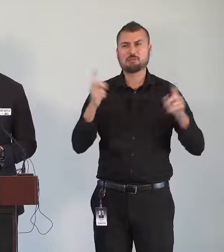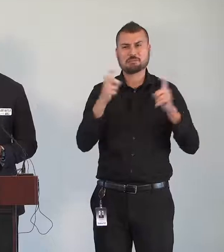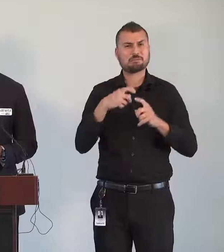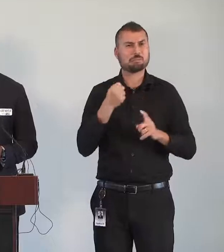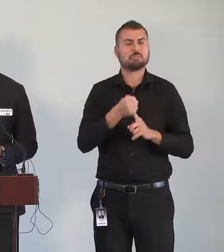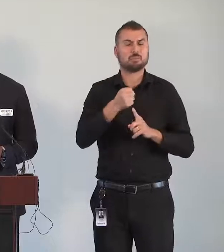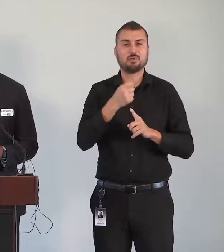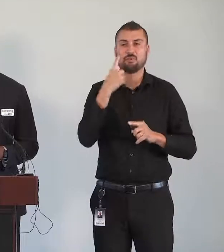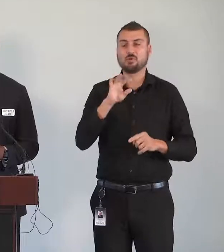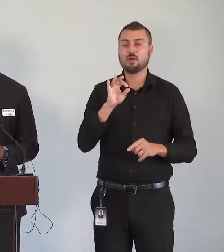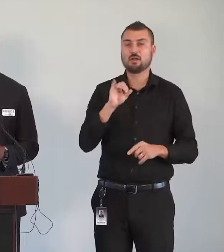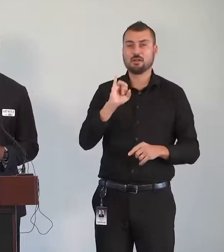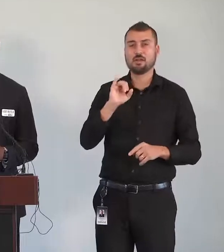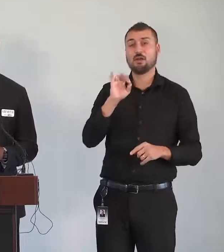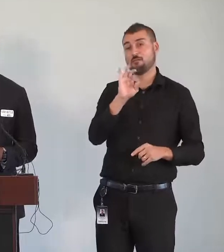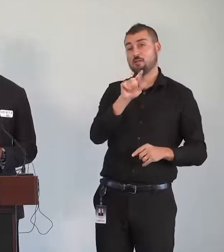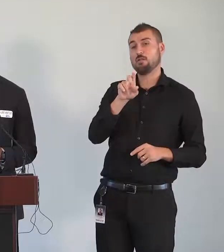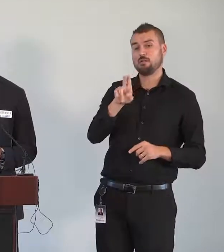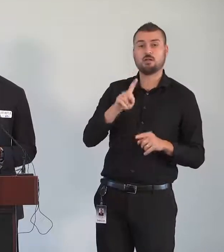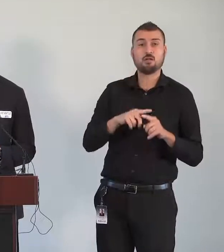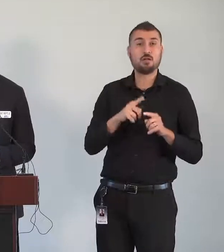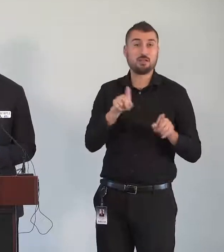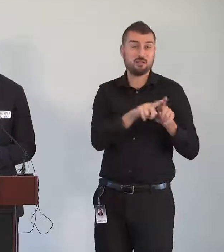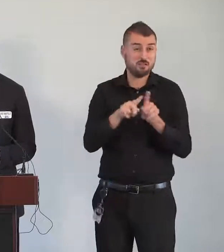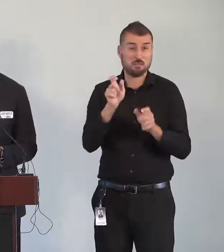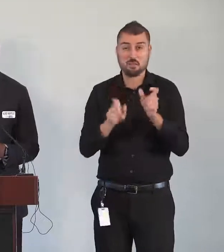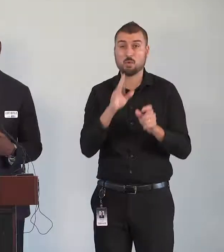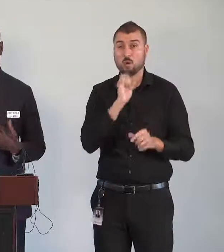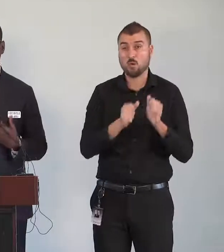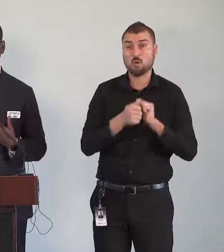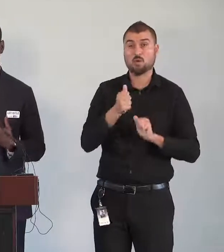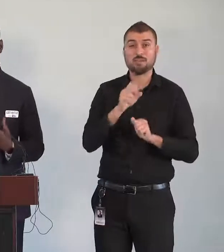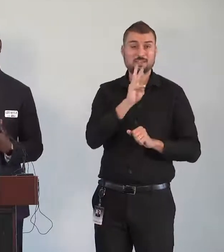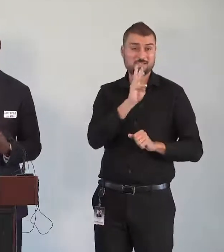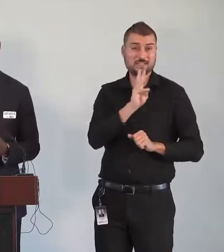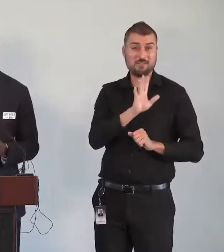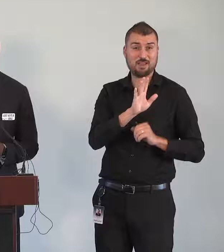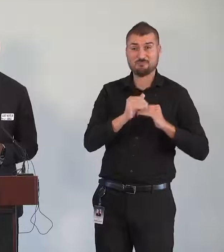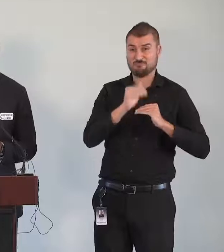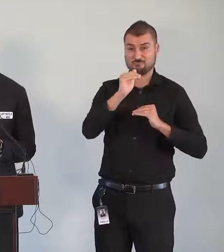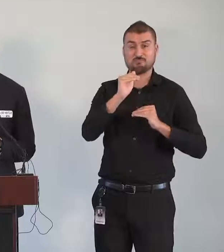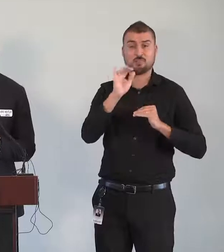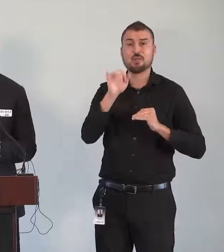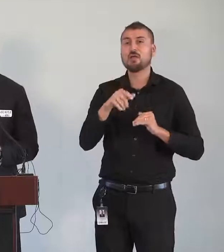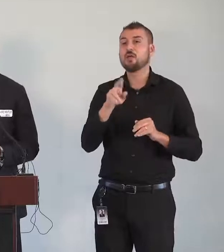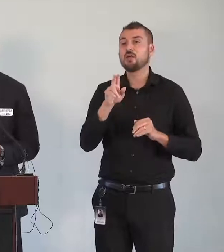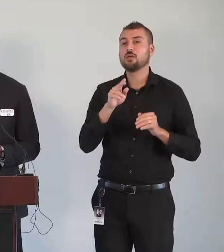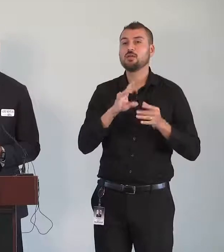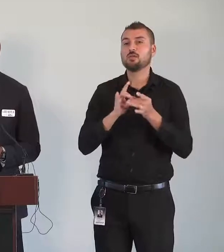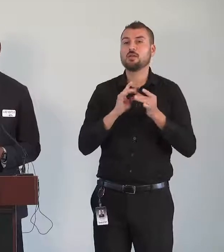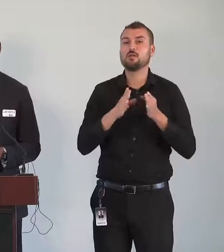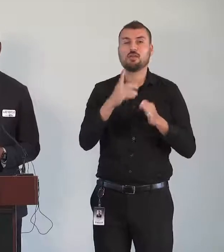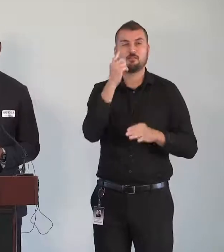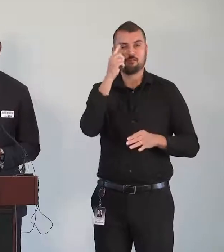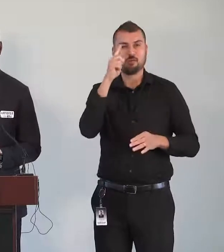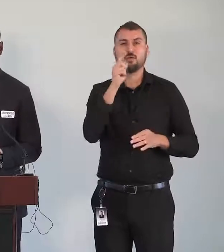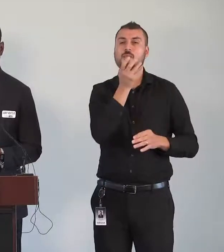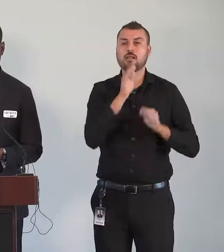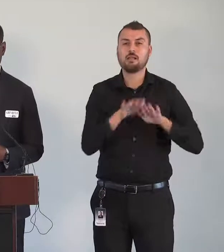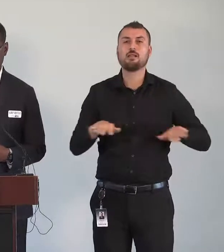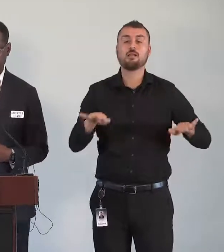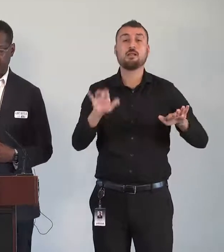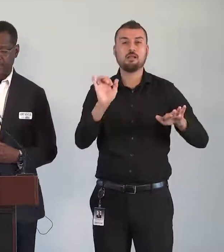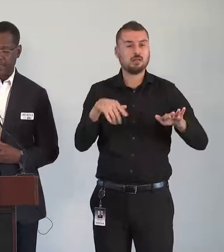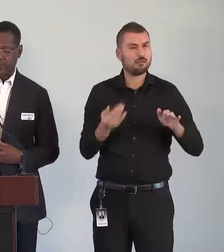al igual que las personas mayores de 65 años United Way of the Plains una vez más ha proporcionado los fondos